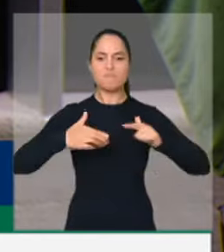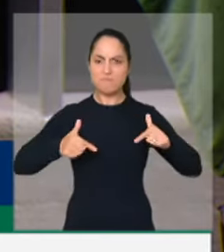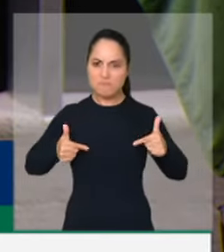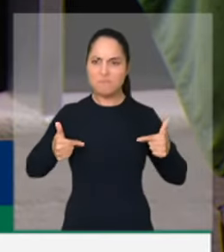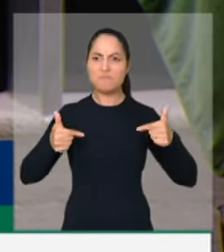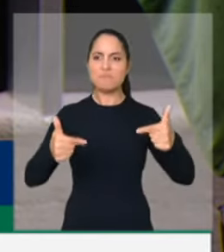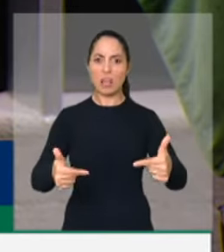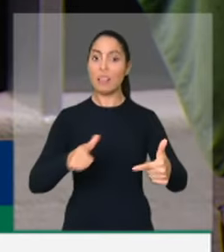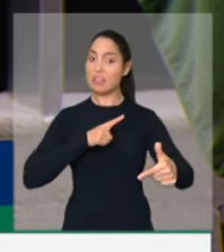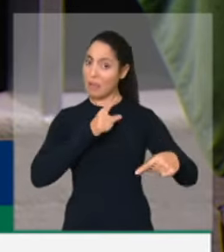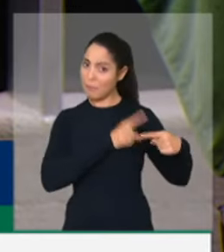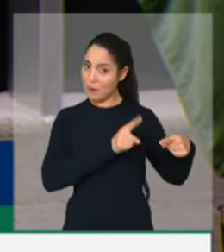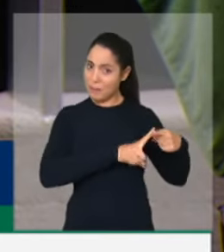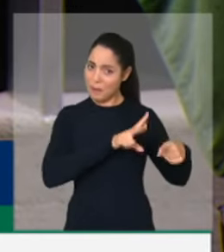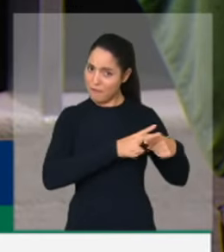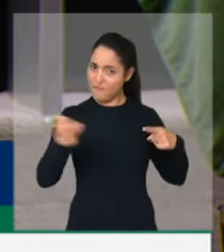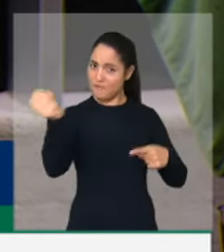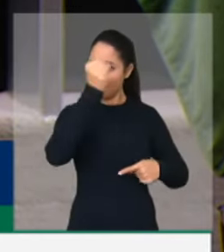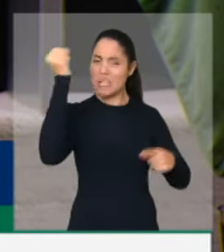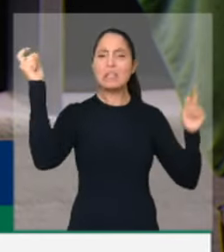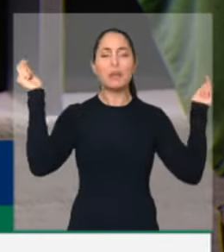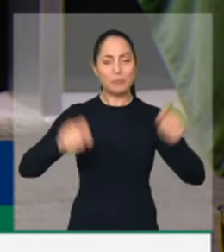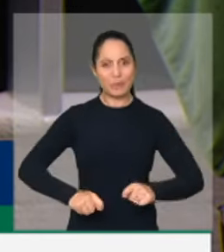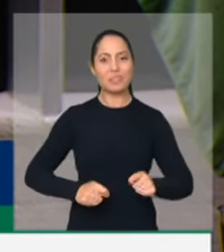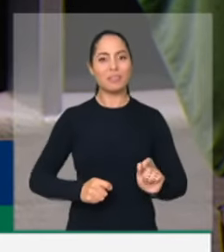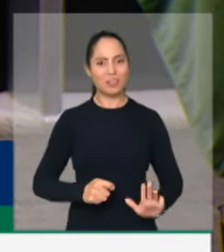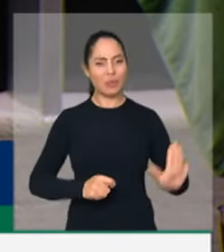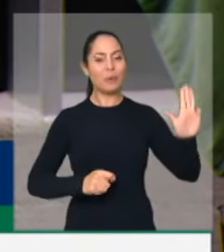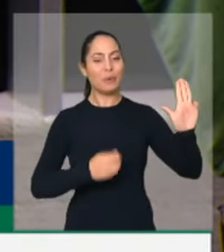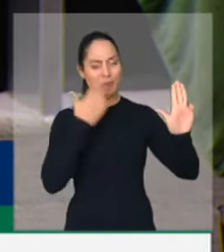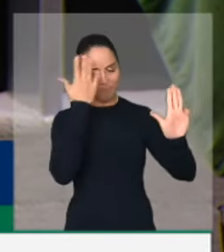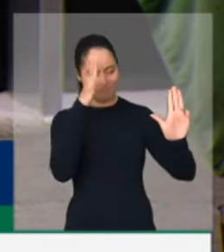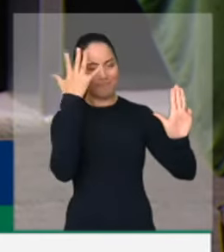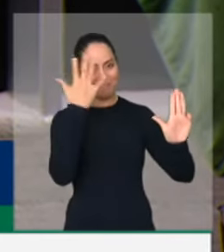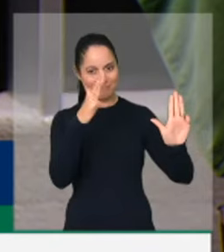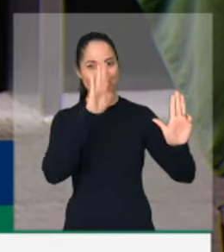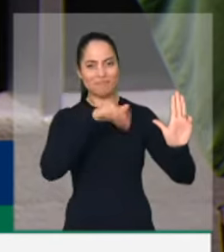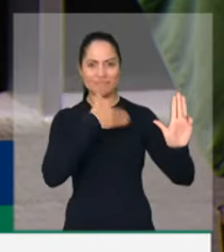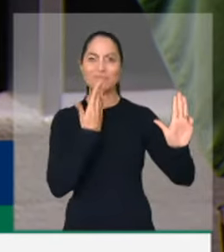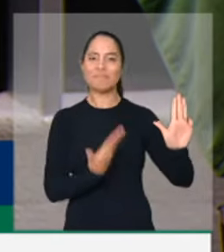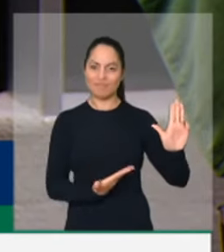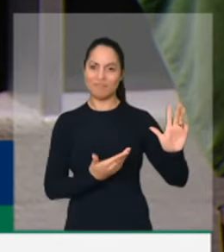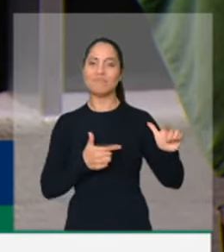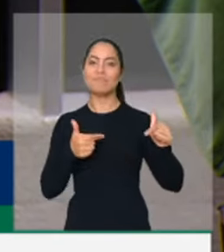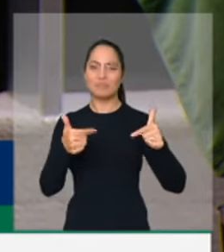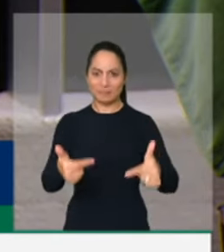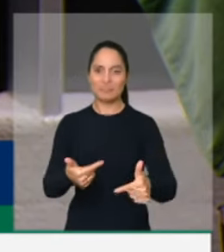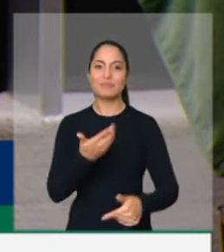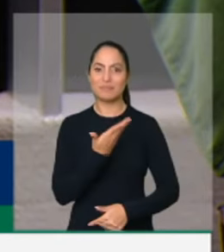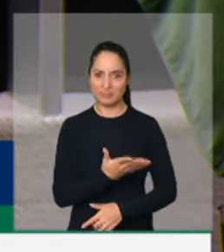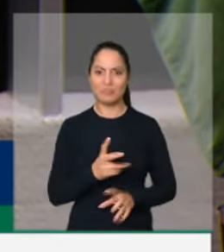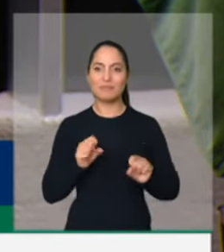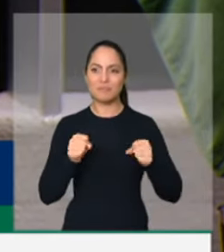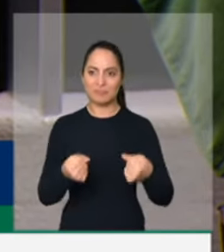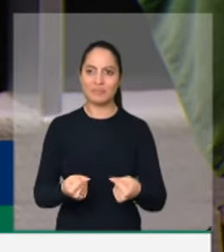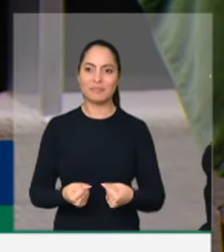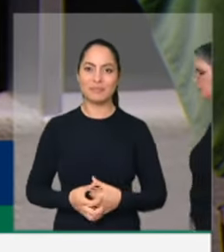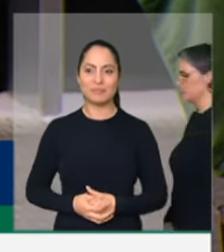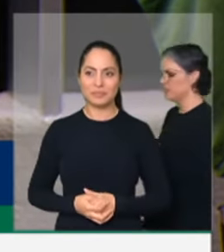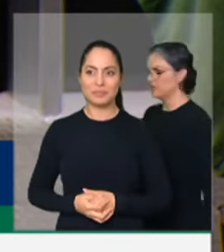LAS. PARABÉNS LULA! PARABÉ NS! PARABÉNS PELA SUA LUTA, PELA SUA DETERMINAÇÃO, TENHO CERTEZA QUE DONA LINDU SUA